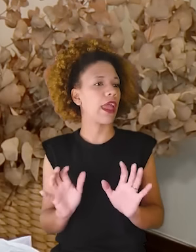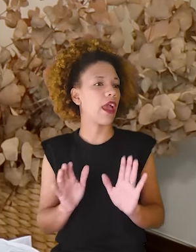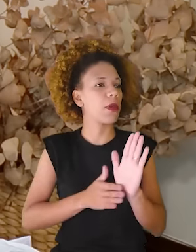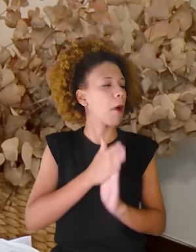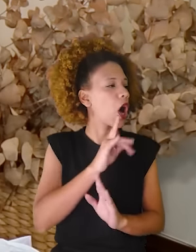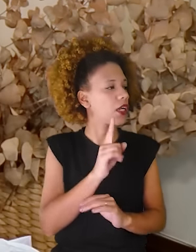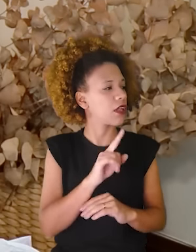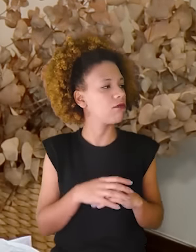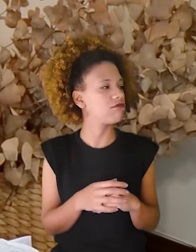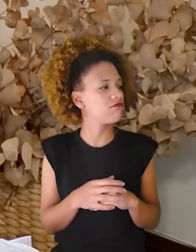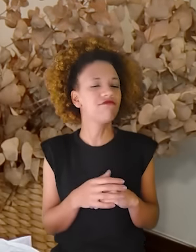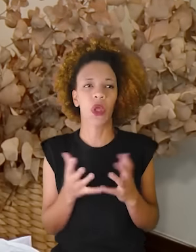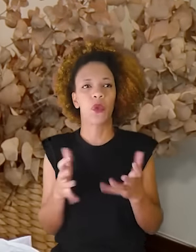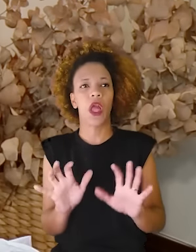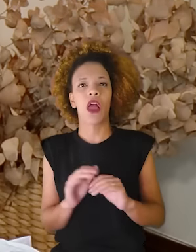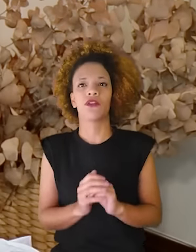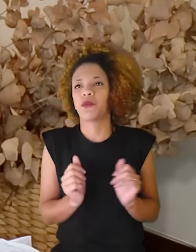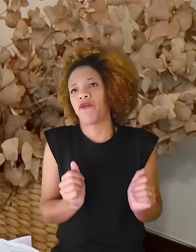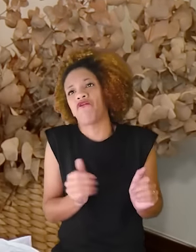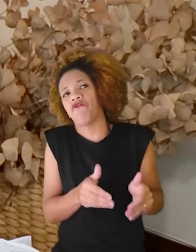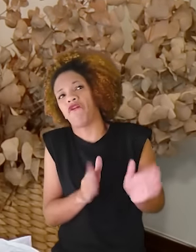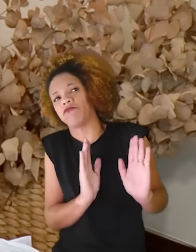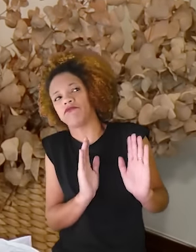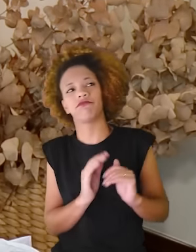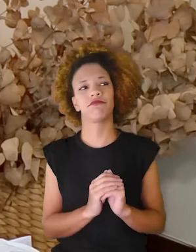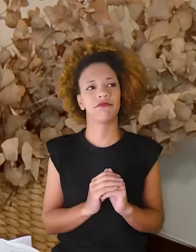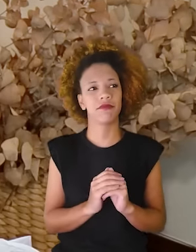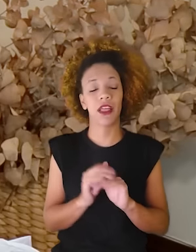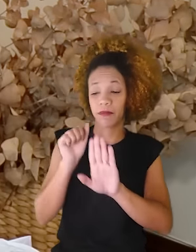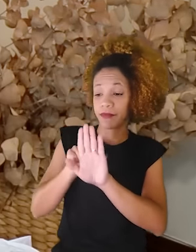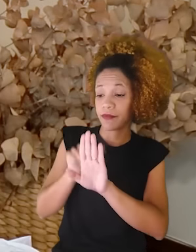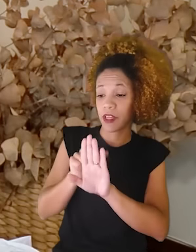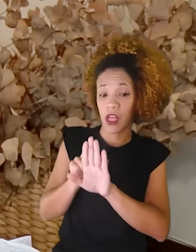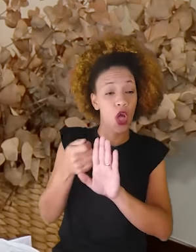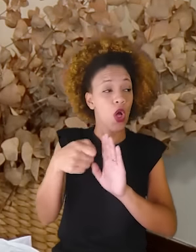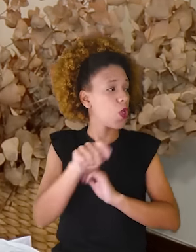a partir de agora fala cara compra [ __ ] E aí a pessoa bate fala não precisa mais bater não sabia